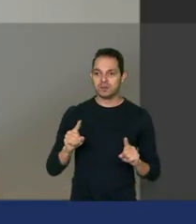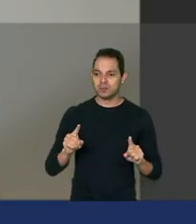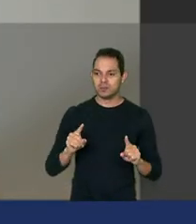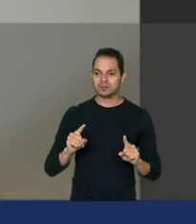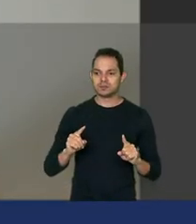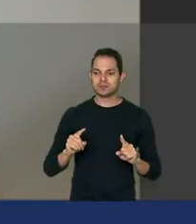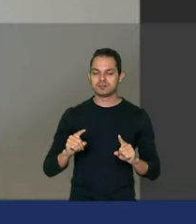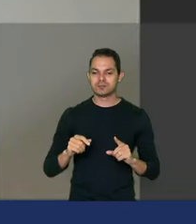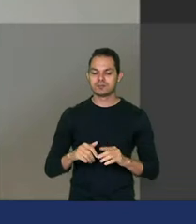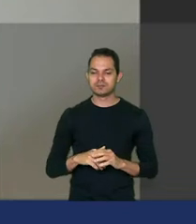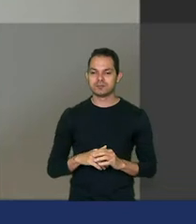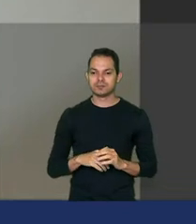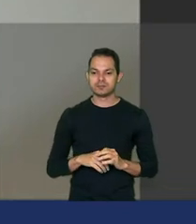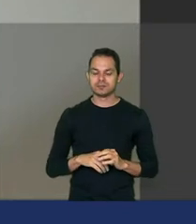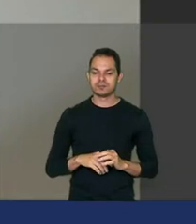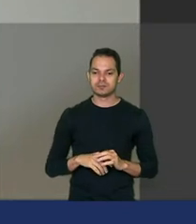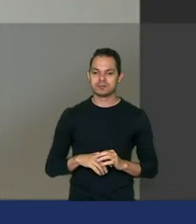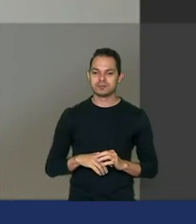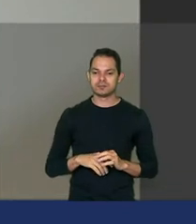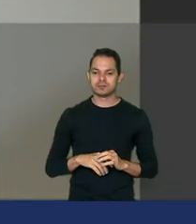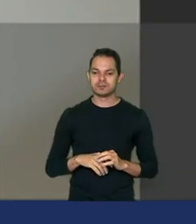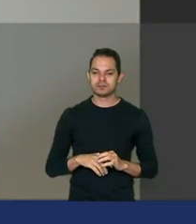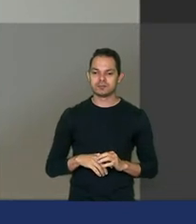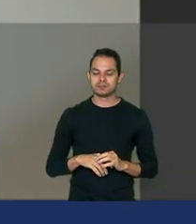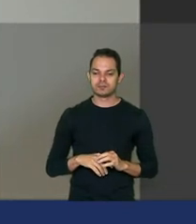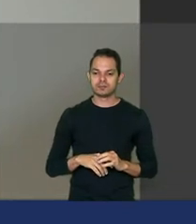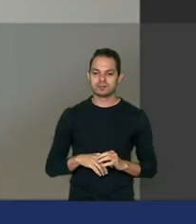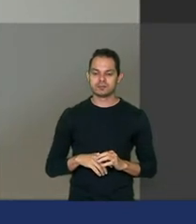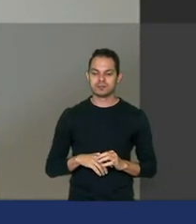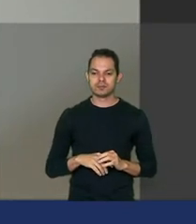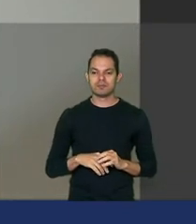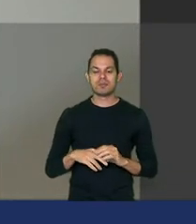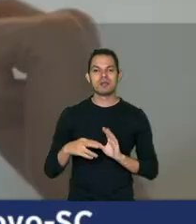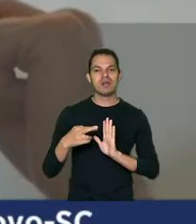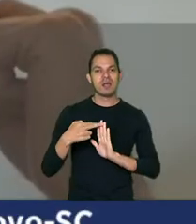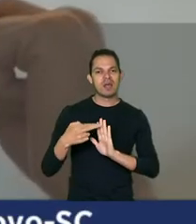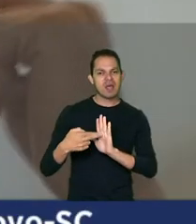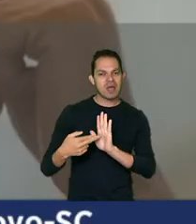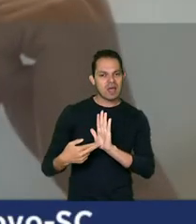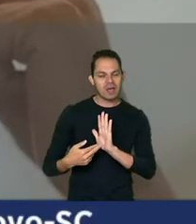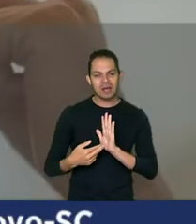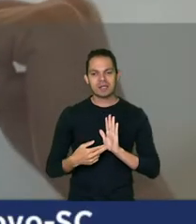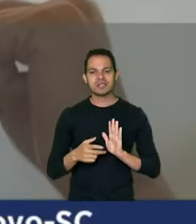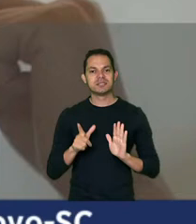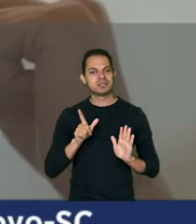NOVO? DEPUTADO GILSON. -- [DEPUTADO]: PRESIDENTE, O NOVO VAI ORIENTAR NÃO É EMENDA, POR UM MOTIVO MUITO SIMPLES, ESSAS REGRAS JÁ EXISTEM DE UMA